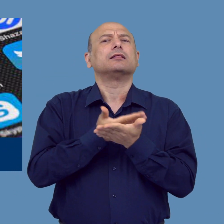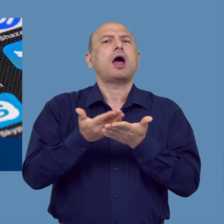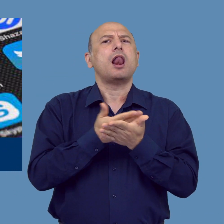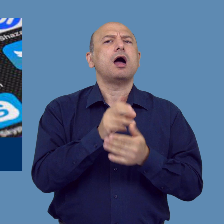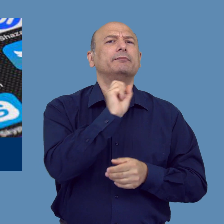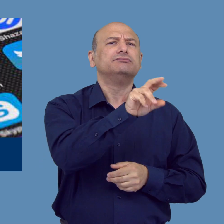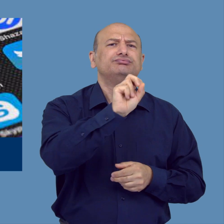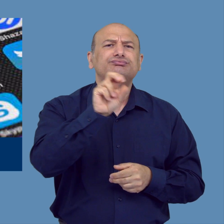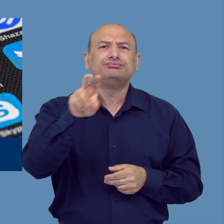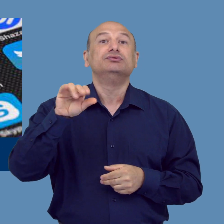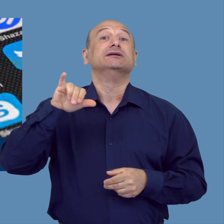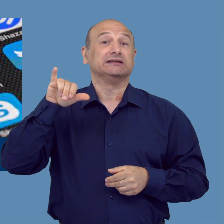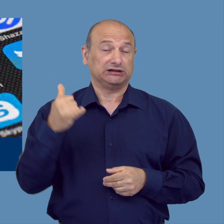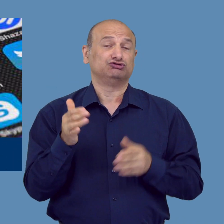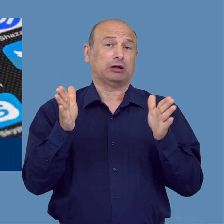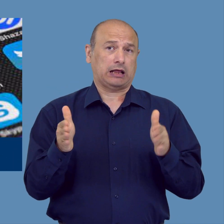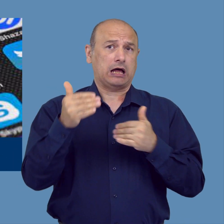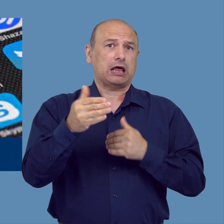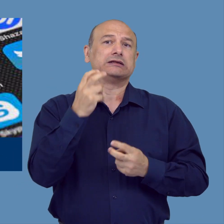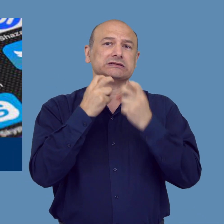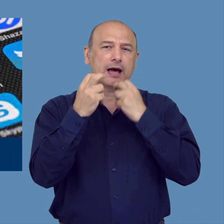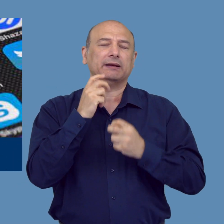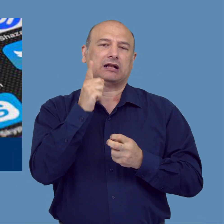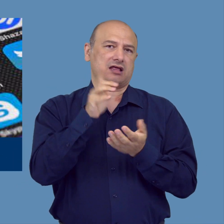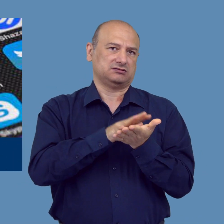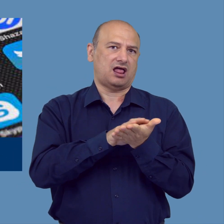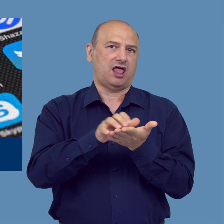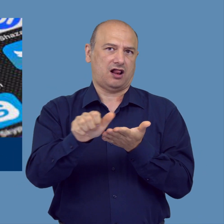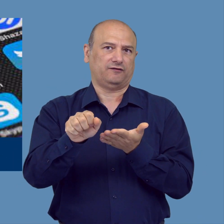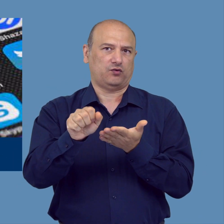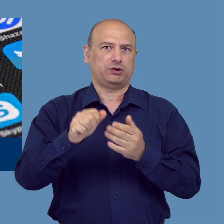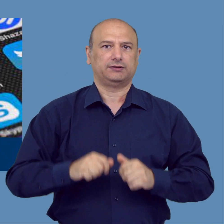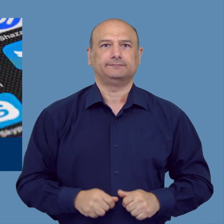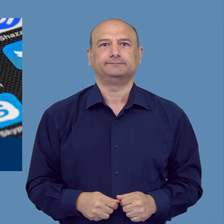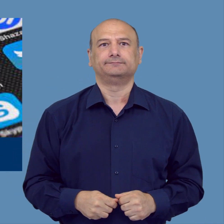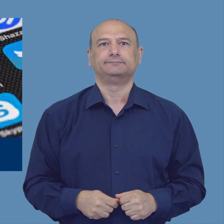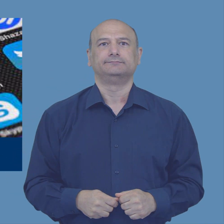ezentúl a mobilkeretet is fogyasztani fogják.